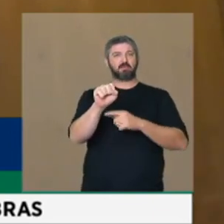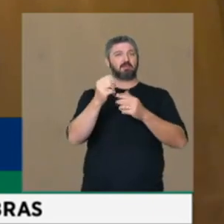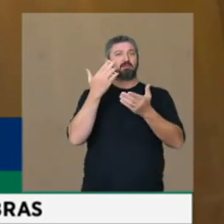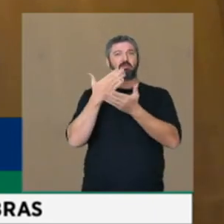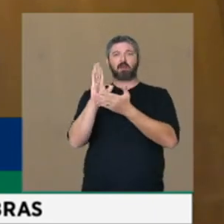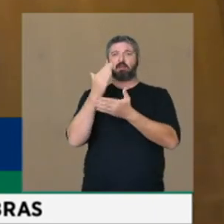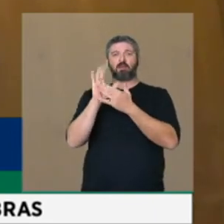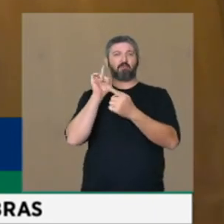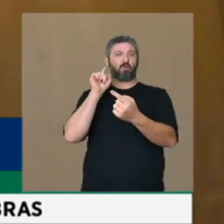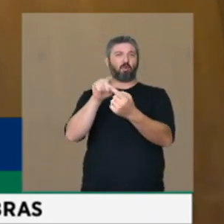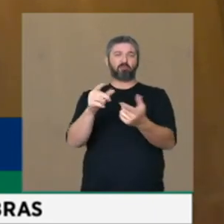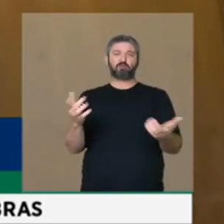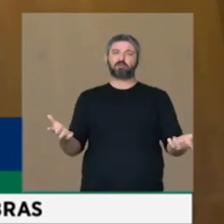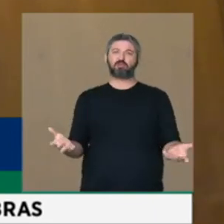APRESENTADO TRAZ UMA SÉRIE DE TEMAS, INCLUSIVE... JABUTIS,